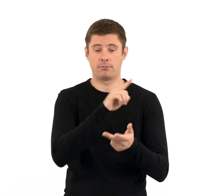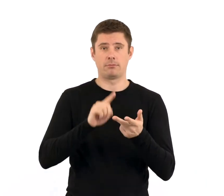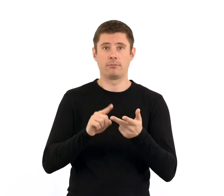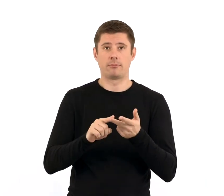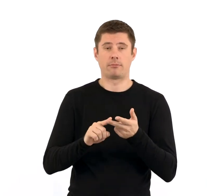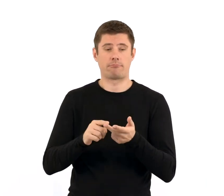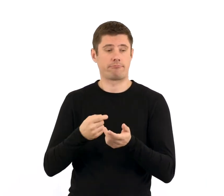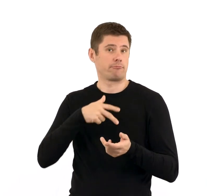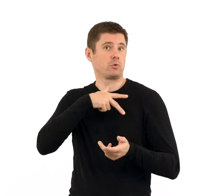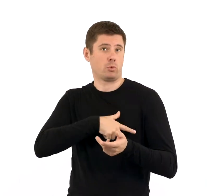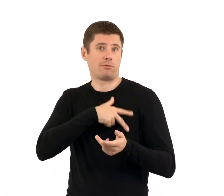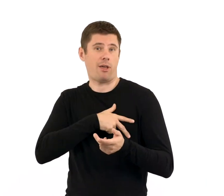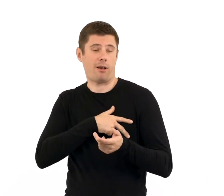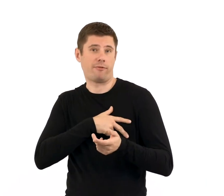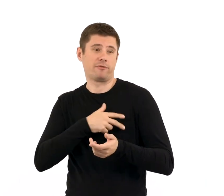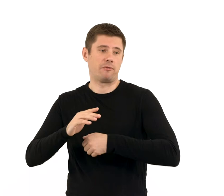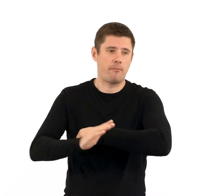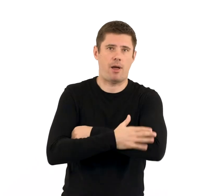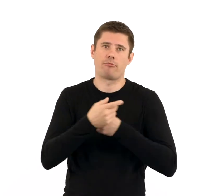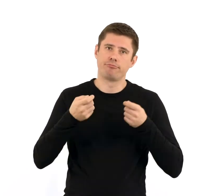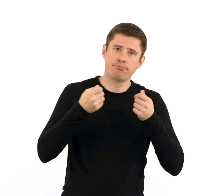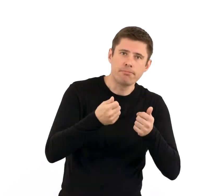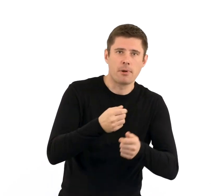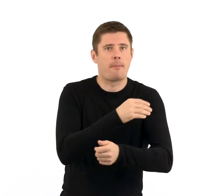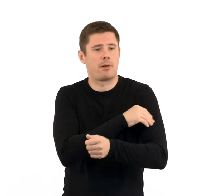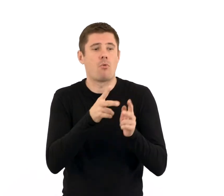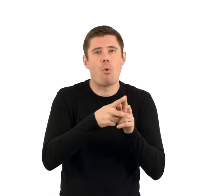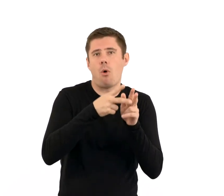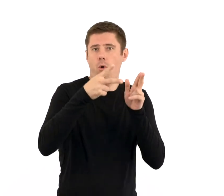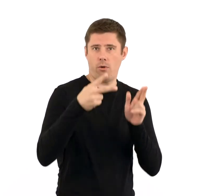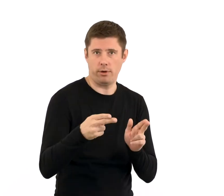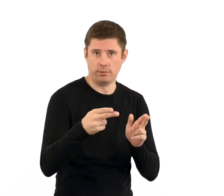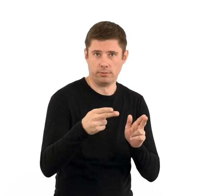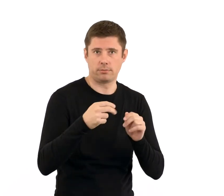Okresowe wsparcie socjalne